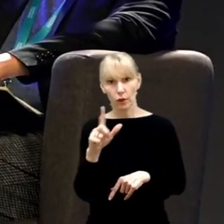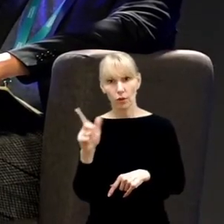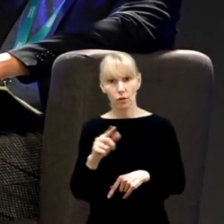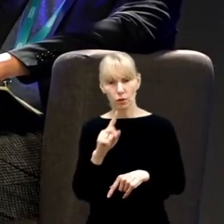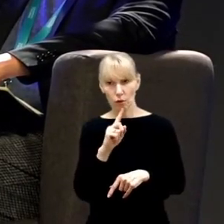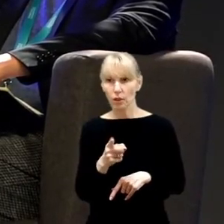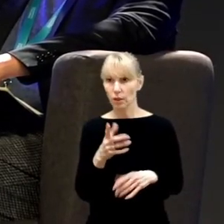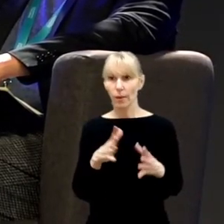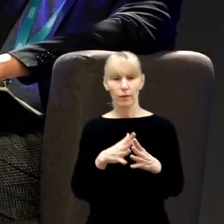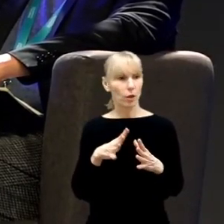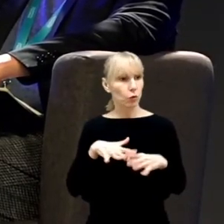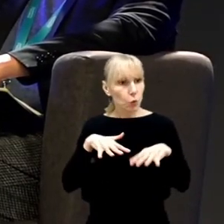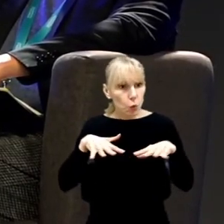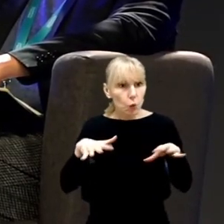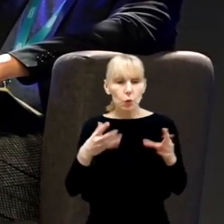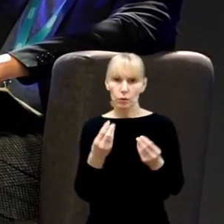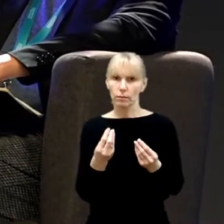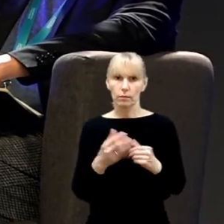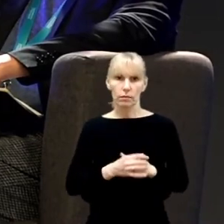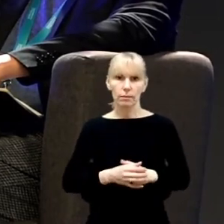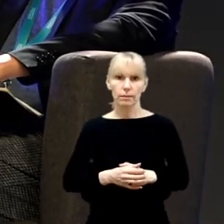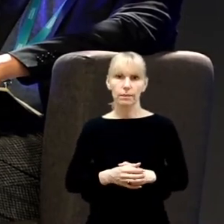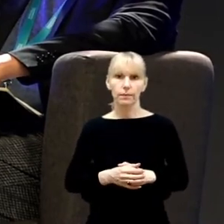Natomiast nie ma takiej możliwości, a już pomijam to,